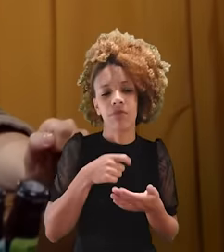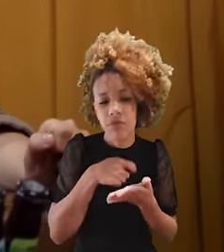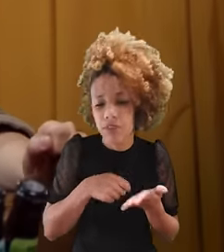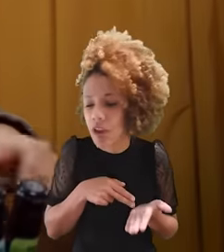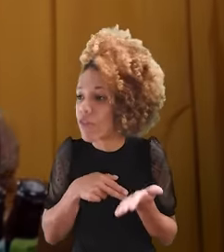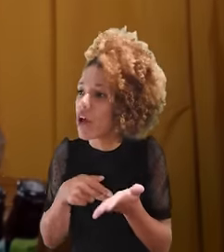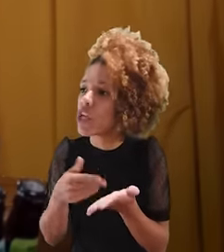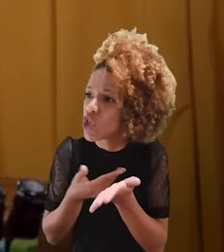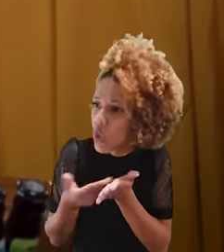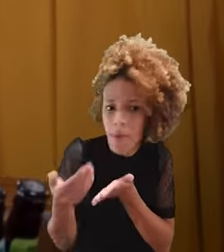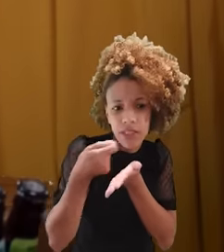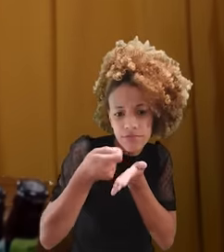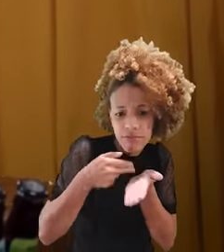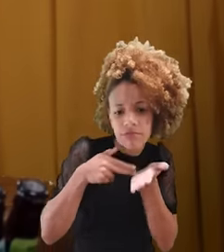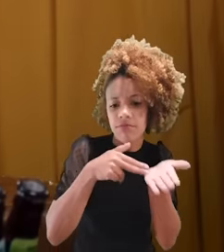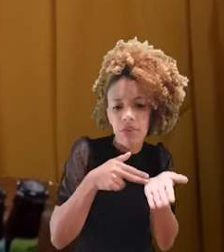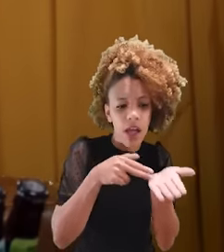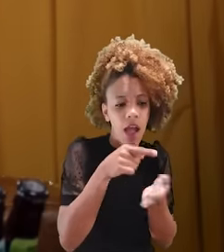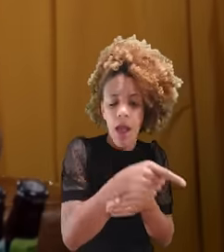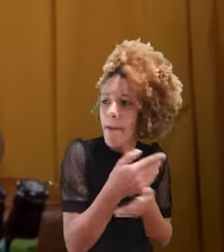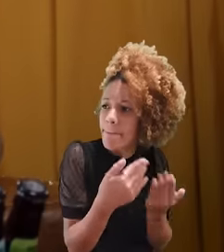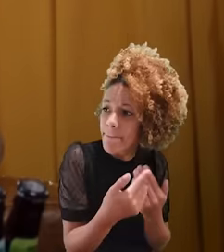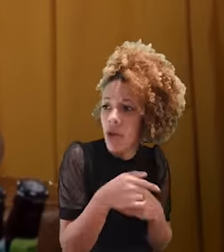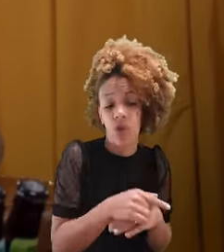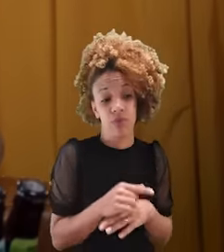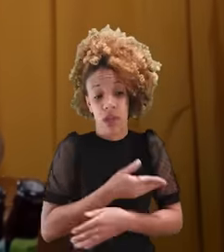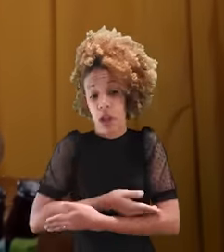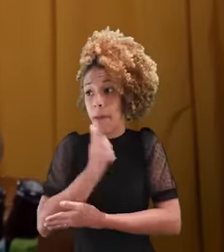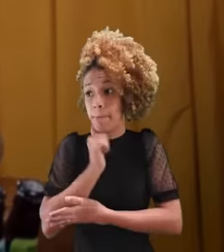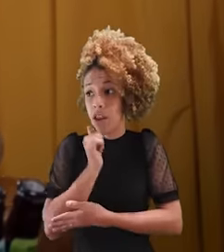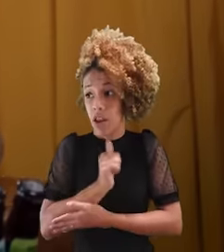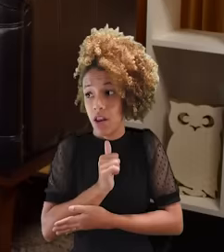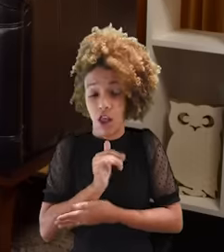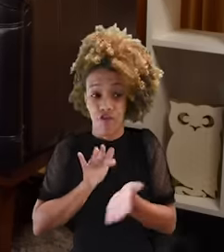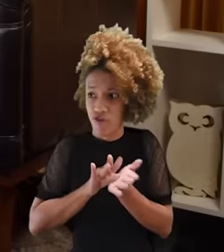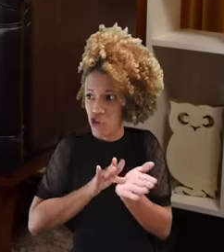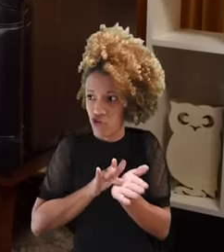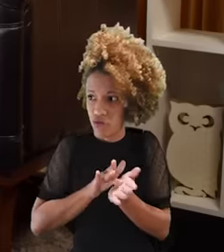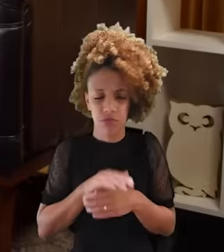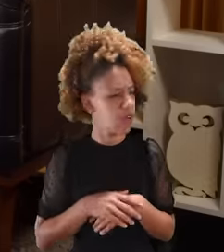e começa a escrever cartas pra menina como se ele fosse a boneca Car Pô ele era muito fofo pô aí aí